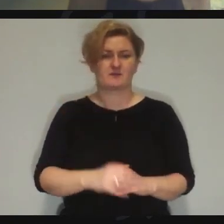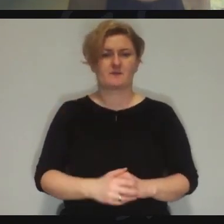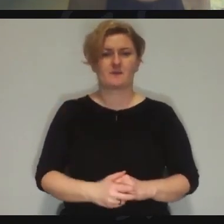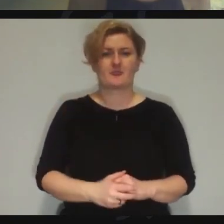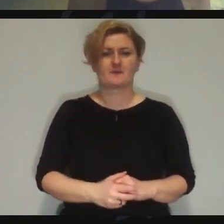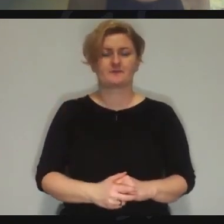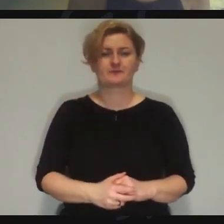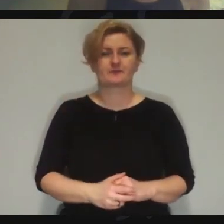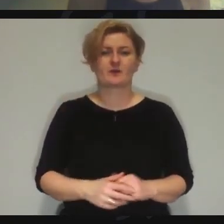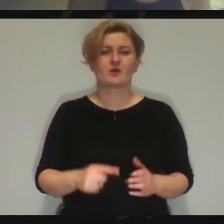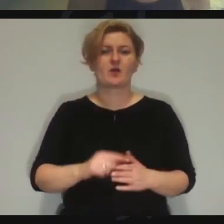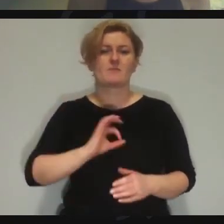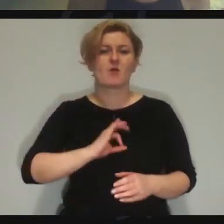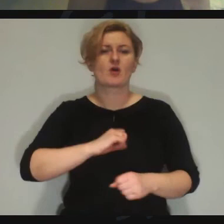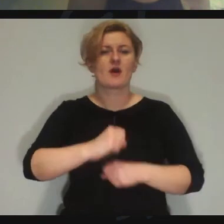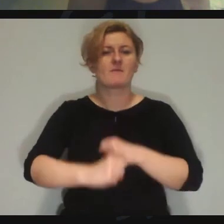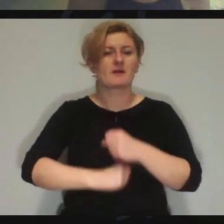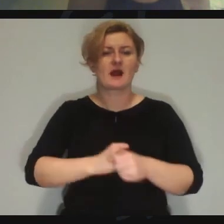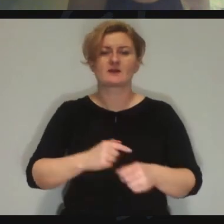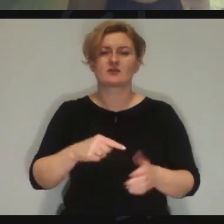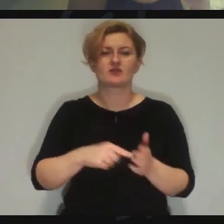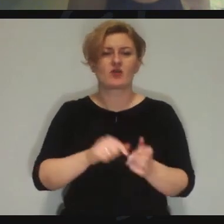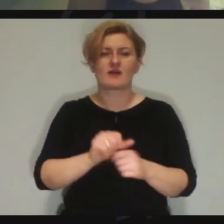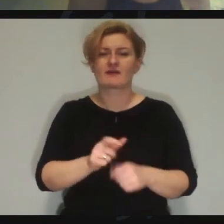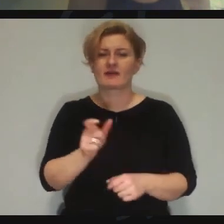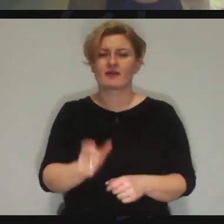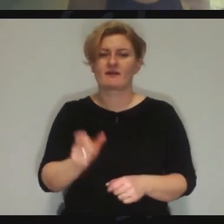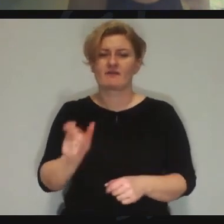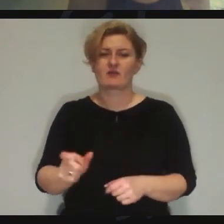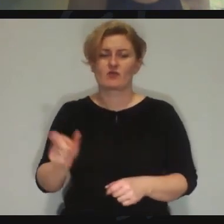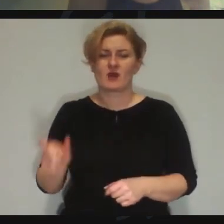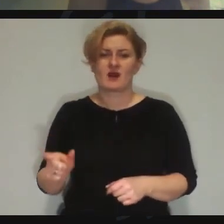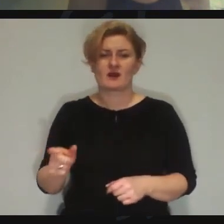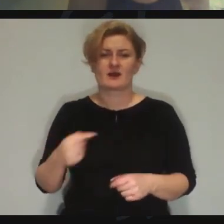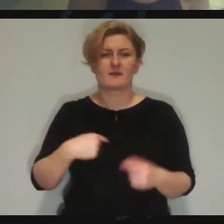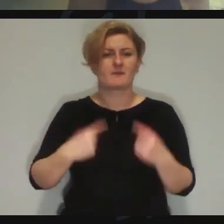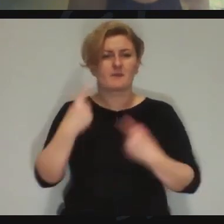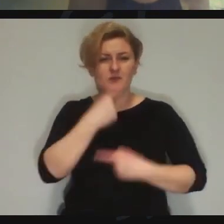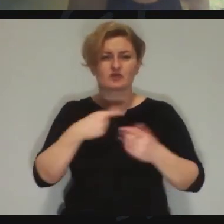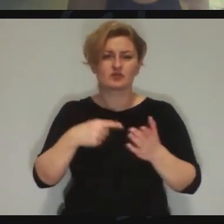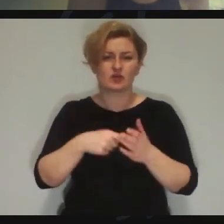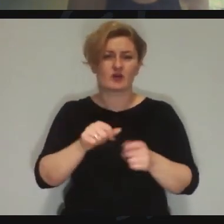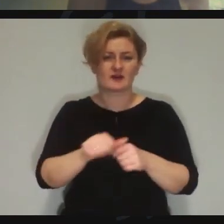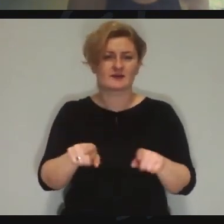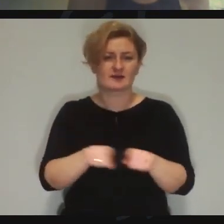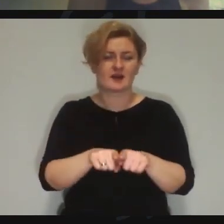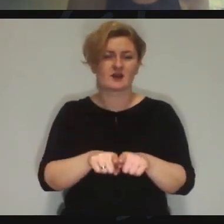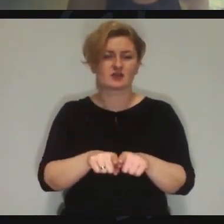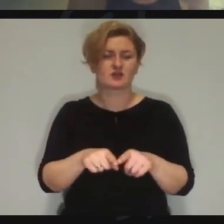Moja praca jest mega indywidulana i to jest ważne.